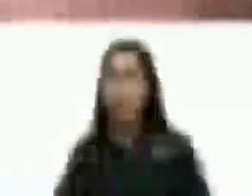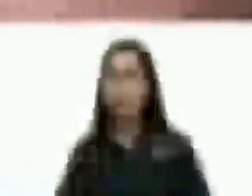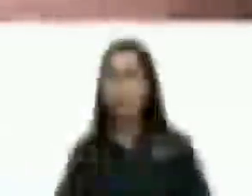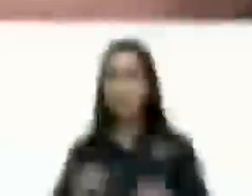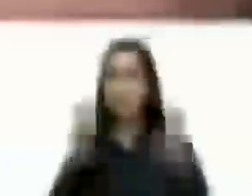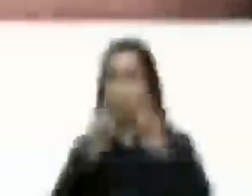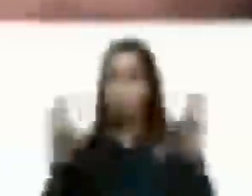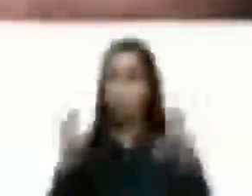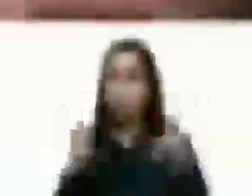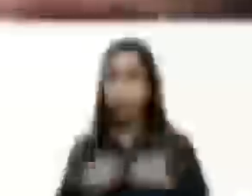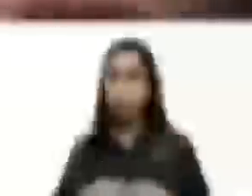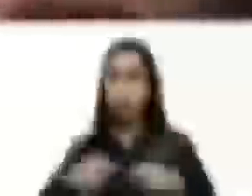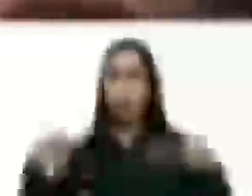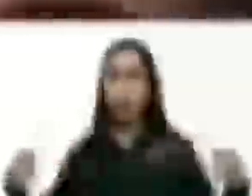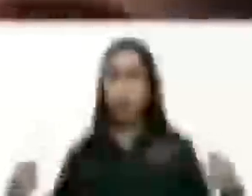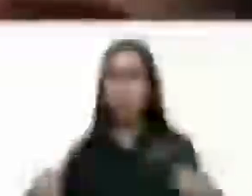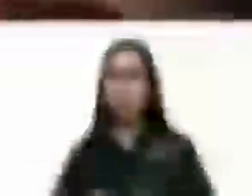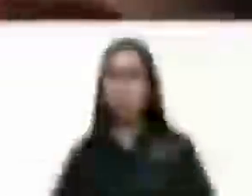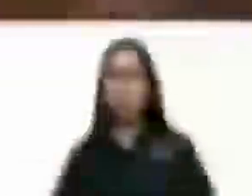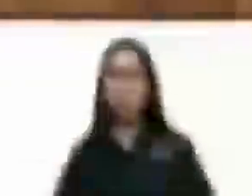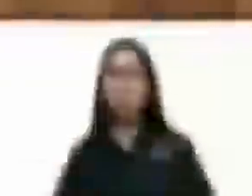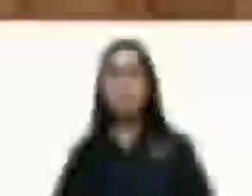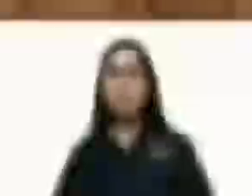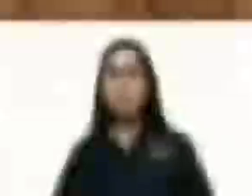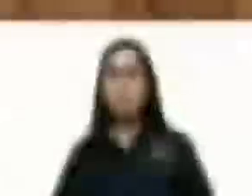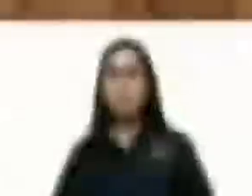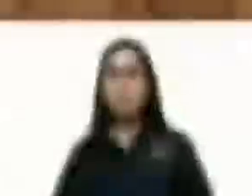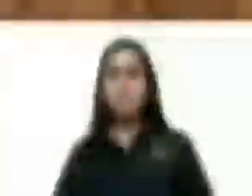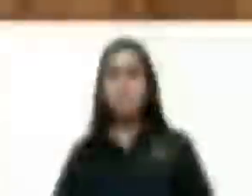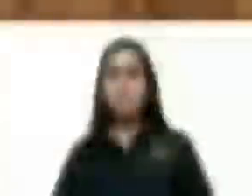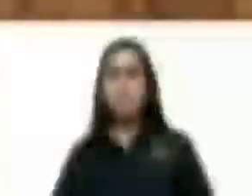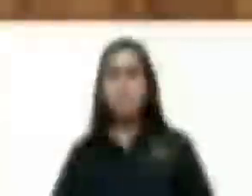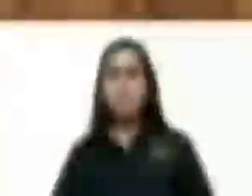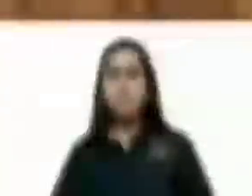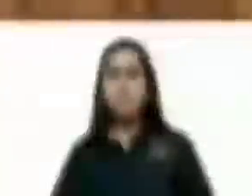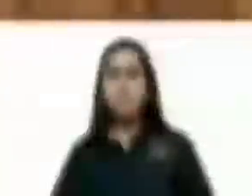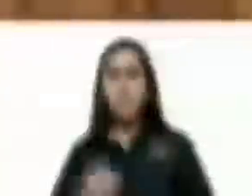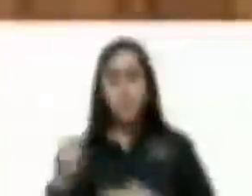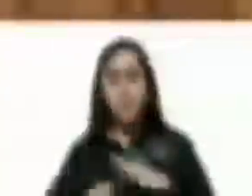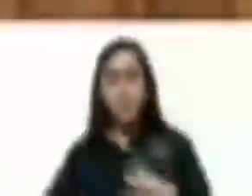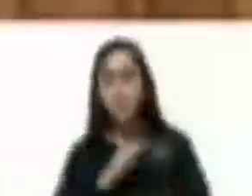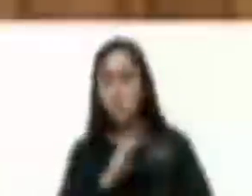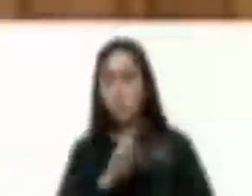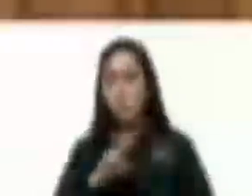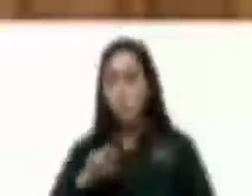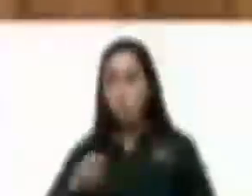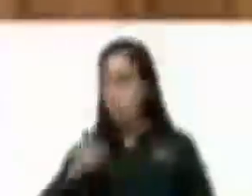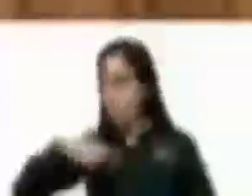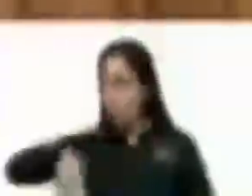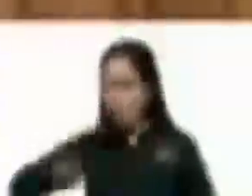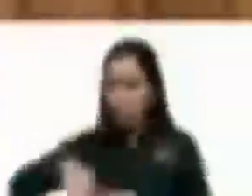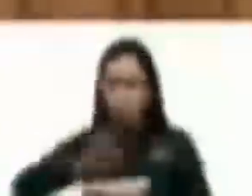emergentes que el interinato saca cuenta saca cuenta y va armando el rompecabezas para que